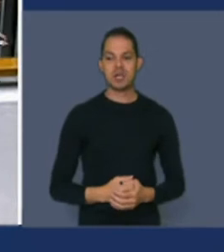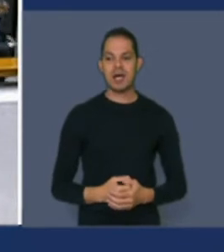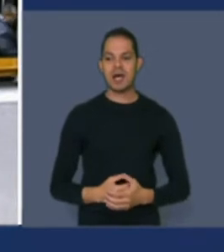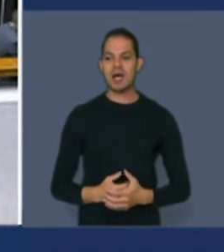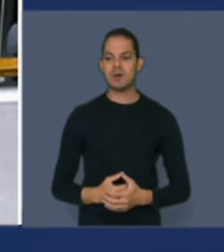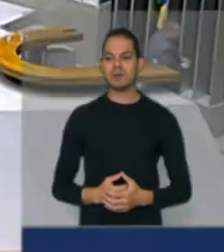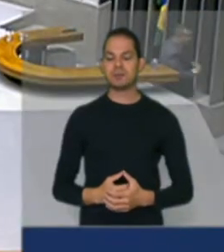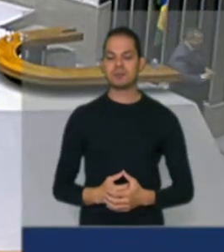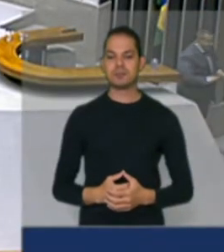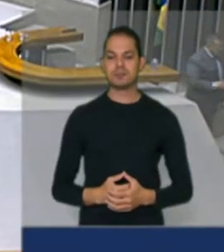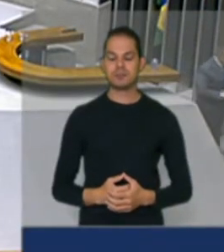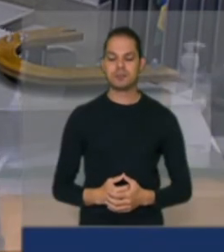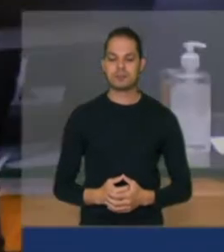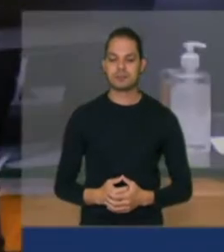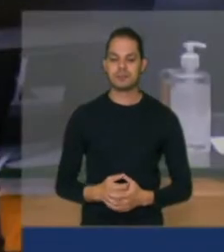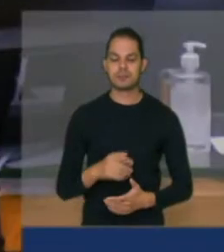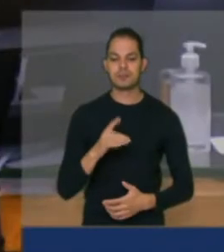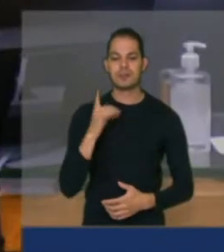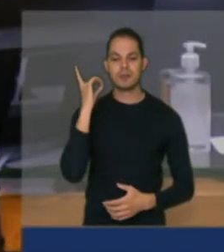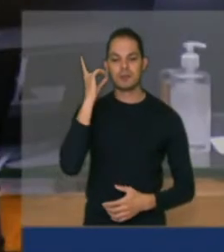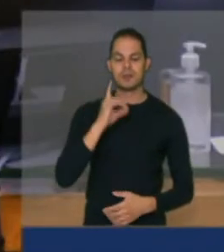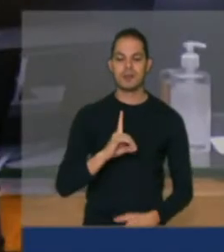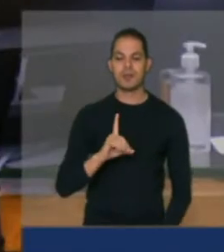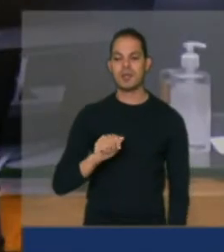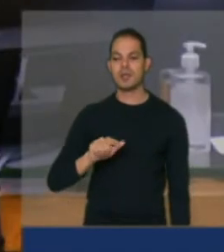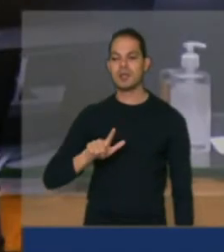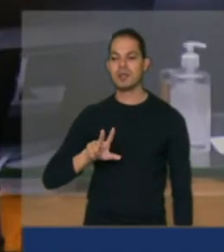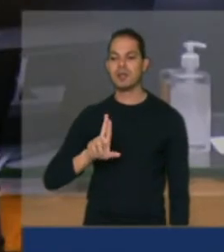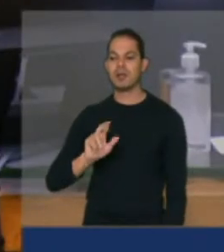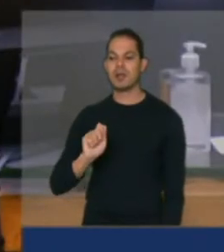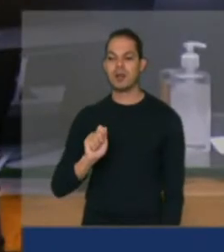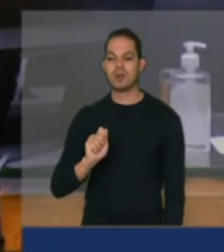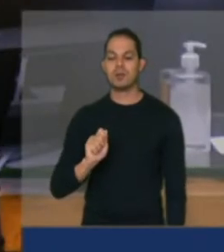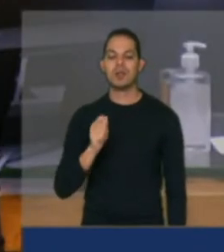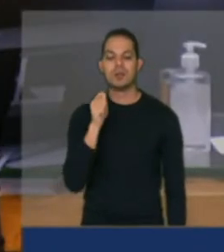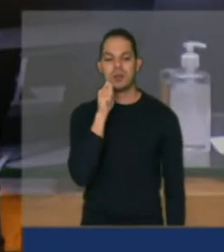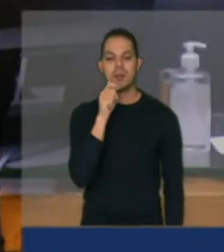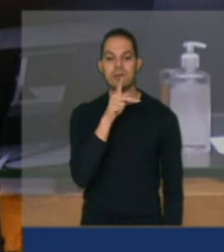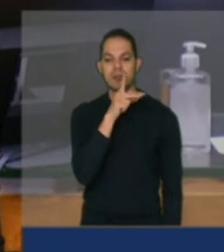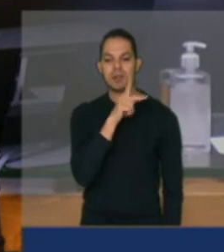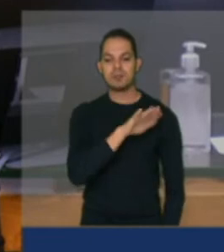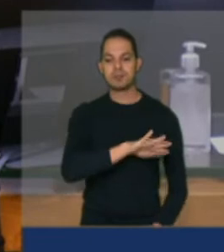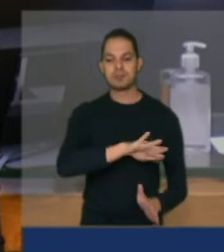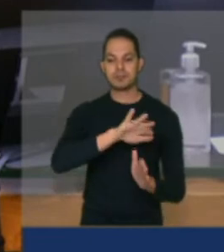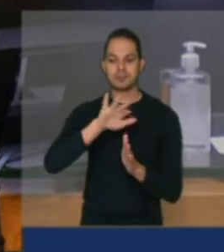OBRIGADO, SENHOR PRESIDENTE. -- [PRESIDENTE]: OK DEPUTADO DA LUA, LÁ DO NOSSO AMAPÁ. AGORA NÓS VAMOS FAZER UMA RÁPIDA PASSAGEM POR SÃO PAULO, COM O DEPUTADO